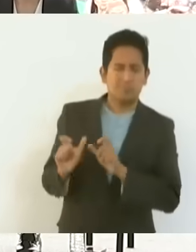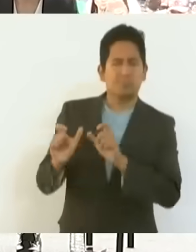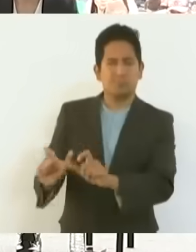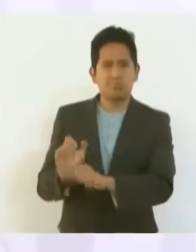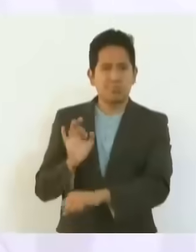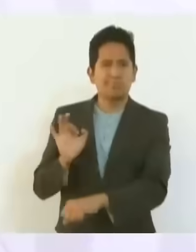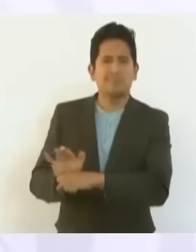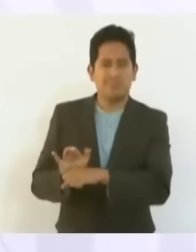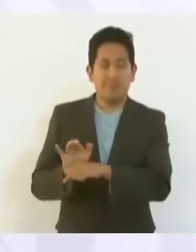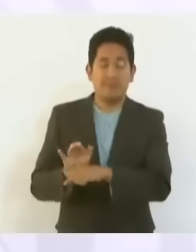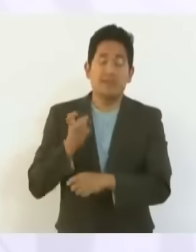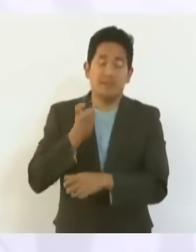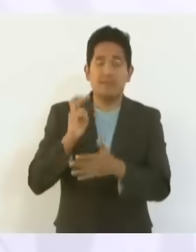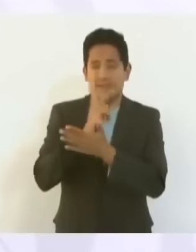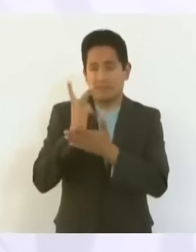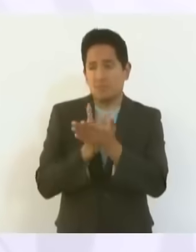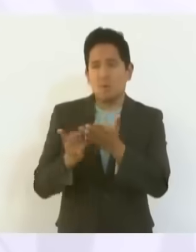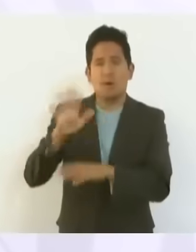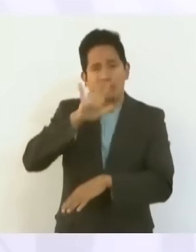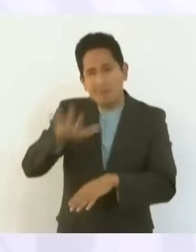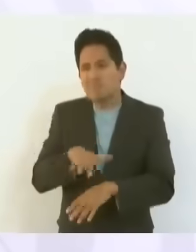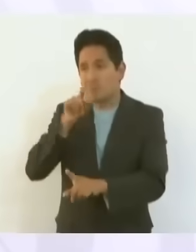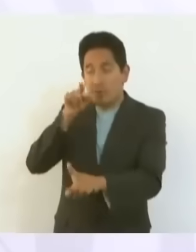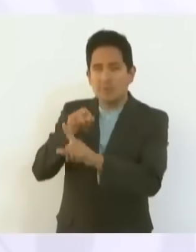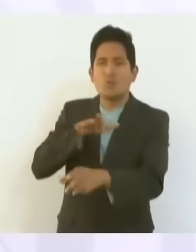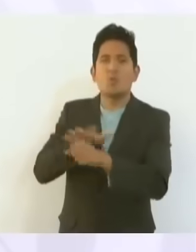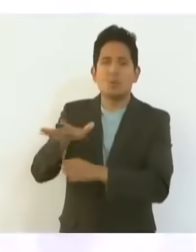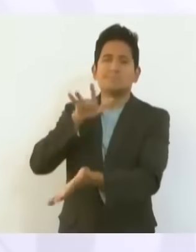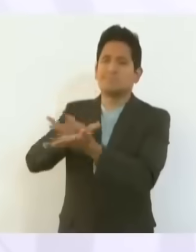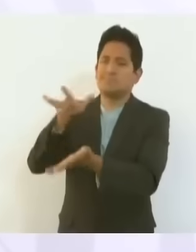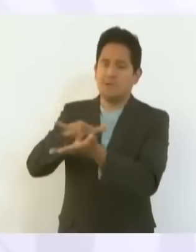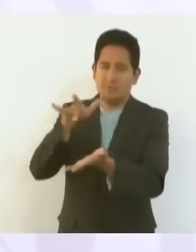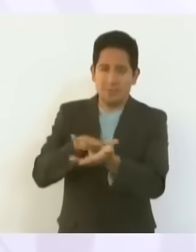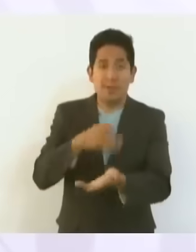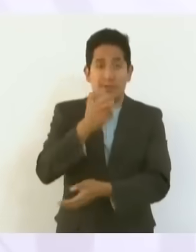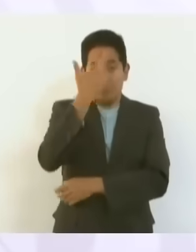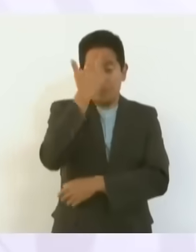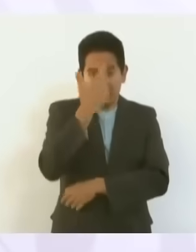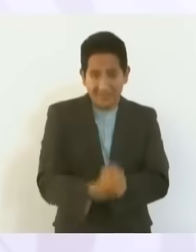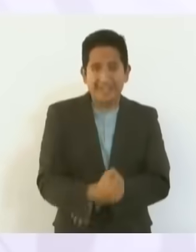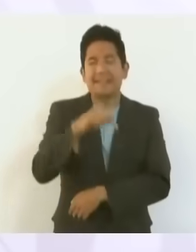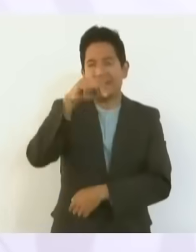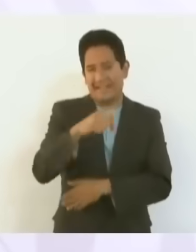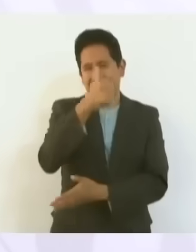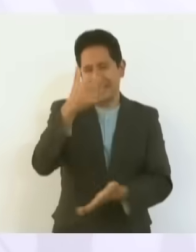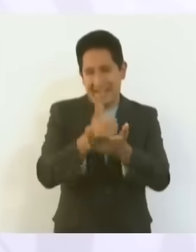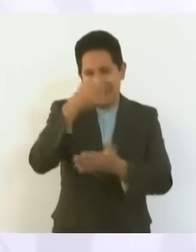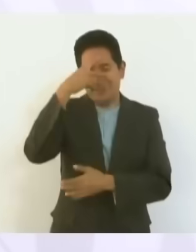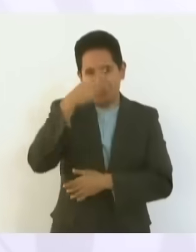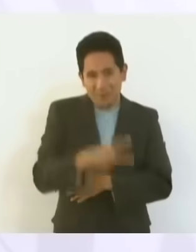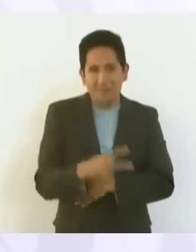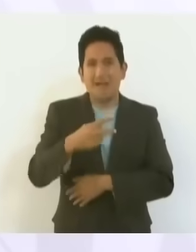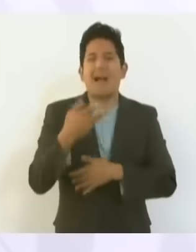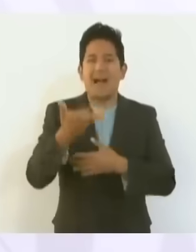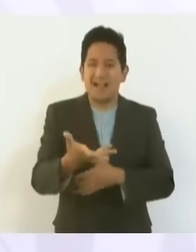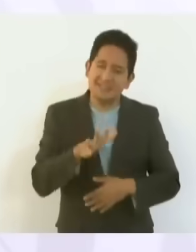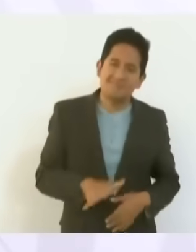Así que el día de hoy aquí en el corazón de la ciudad de México, en la explanada de la basílica